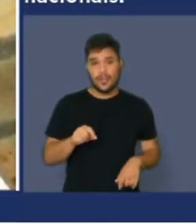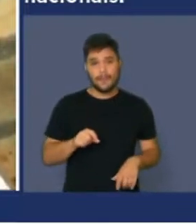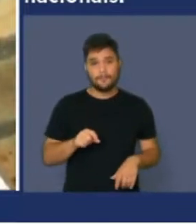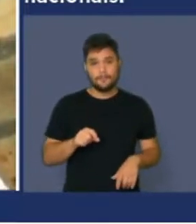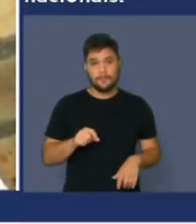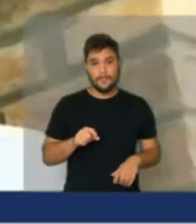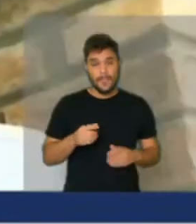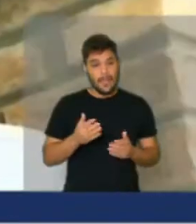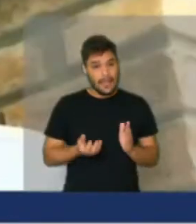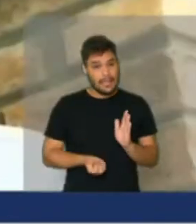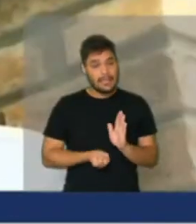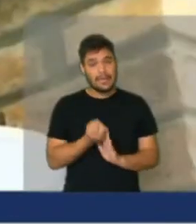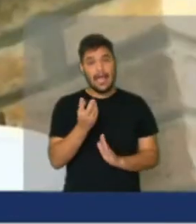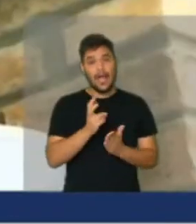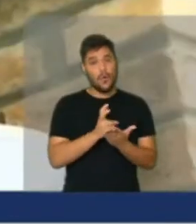DIRIGE, NÓS ESTAMOS PARADOS. É PRECISO, PRESIDENTE MARCELO